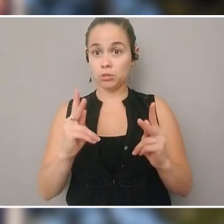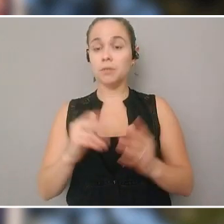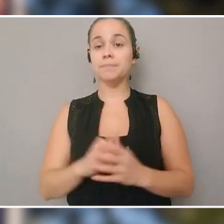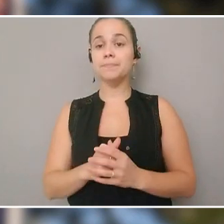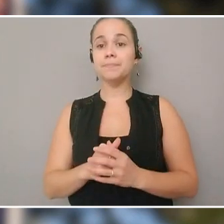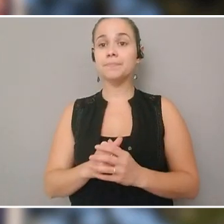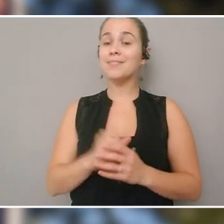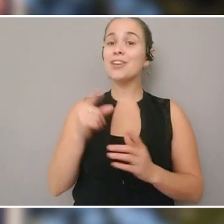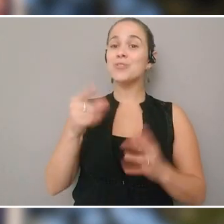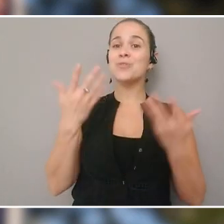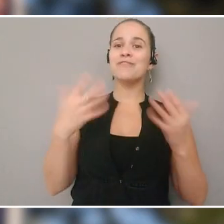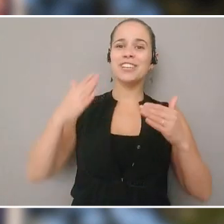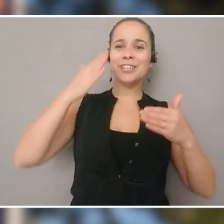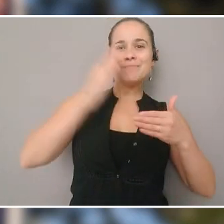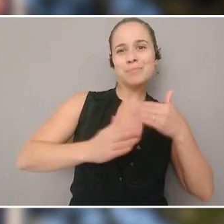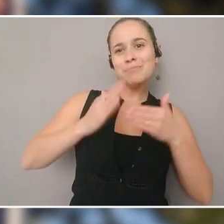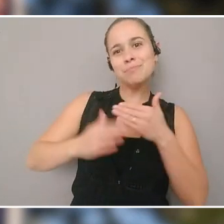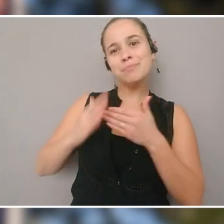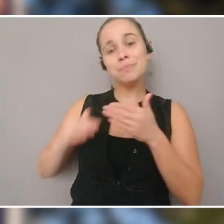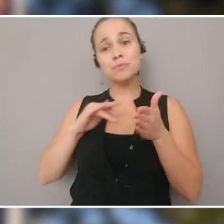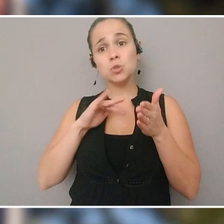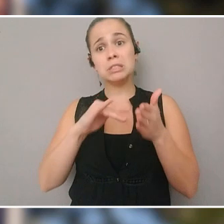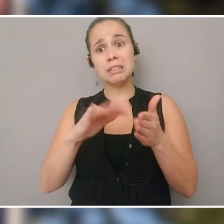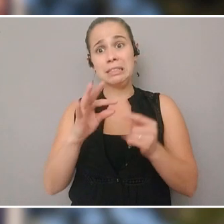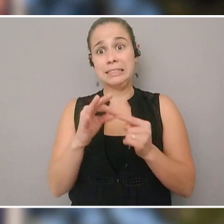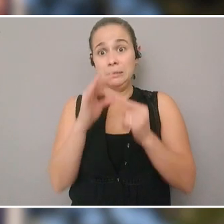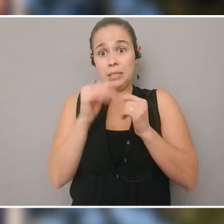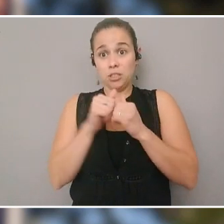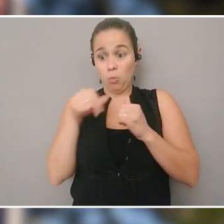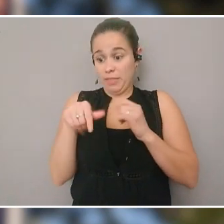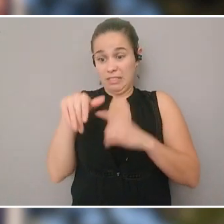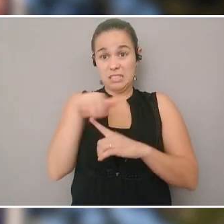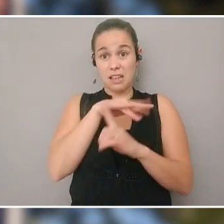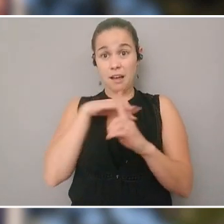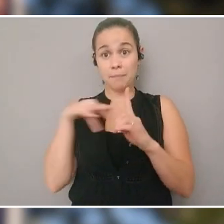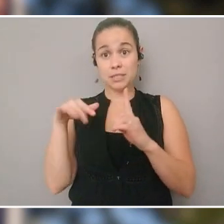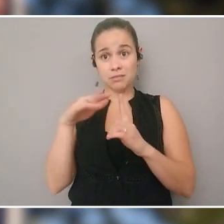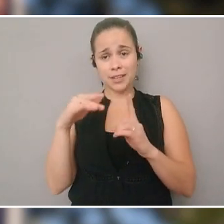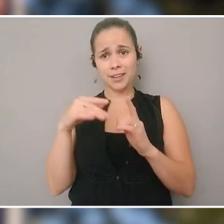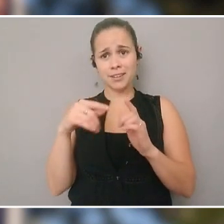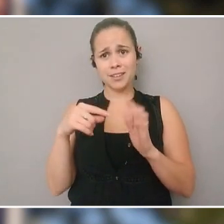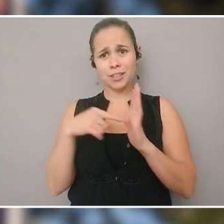sus estudios, especialmente en este